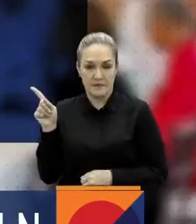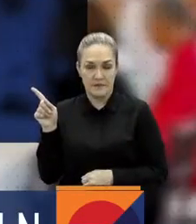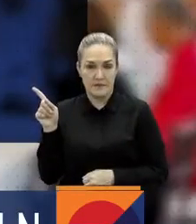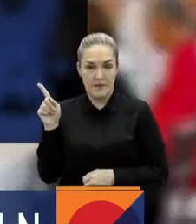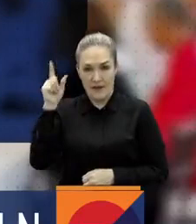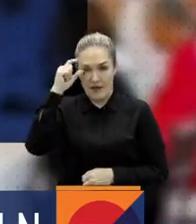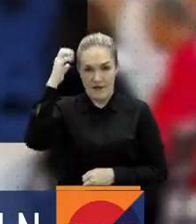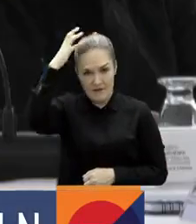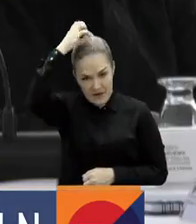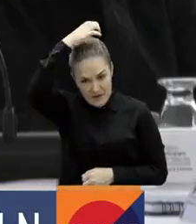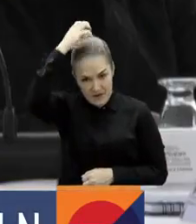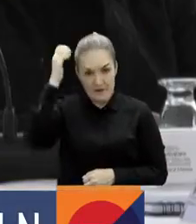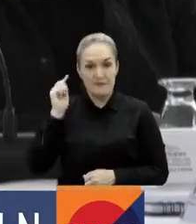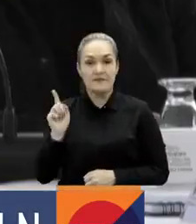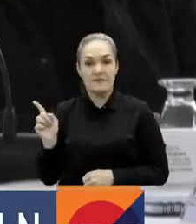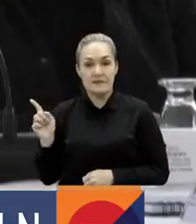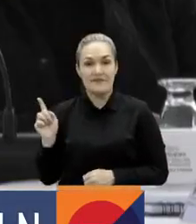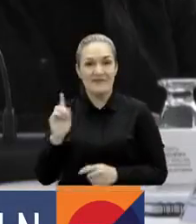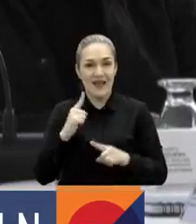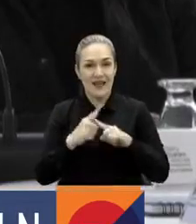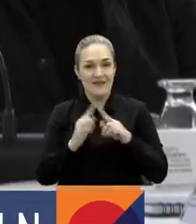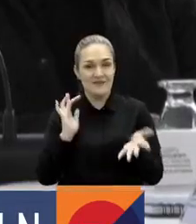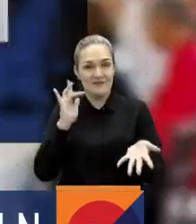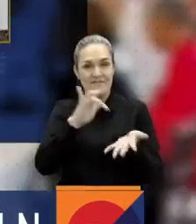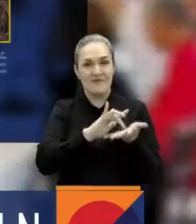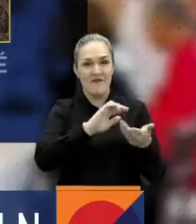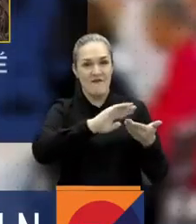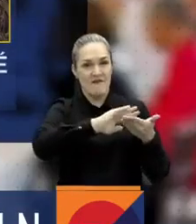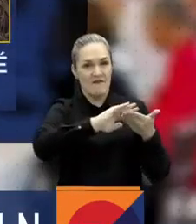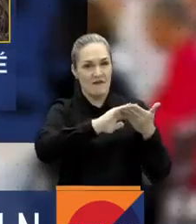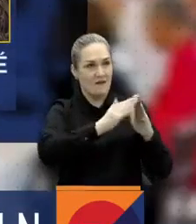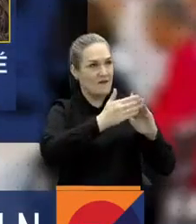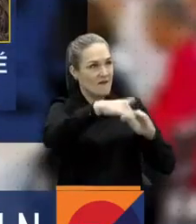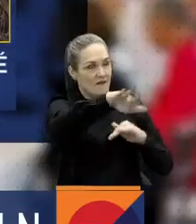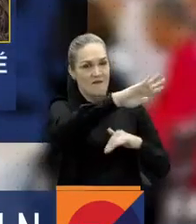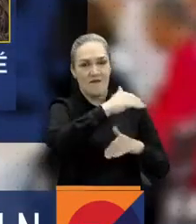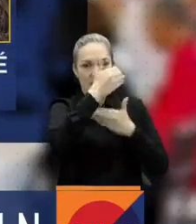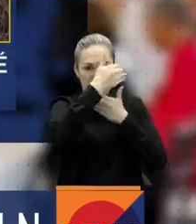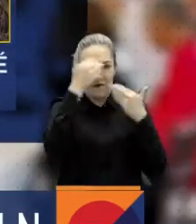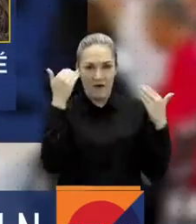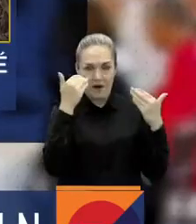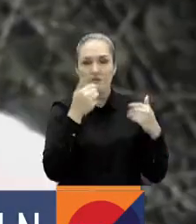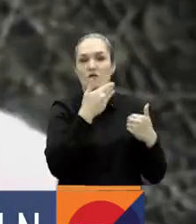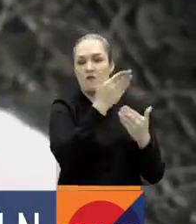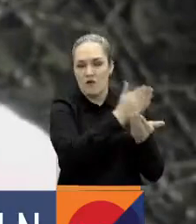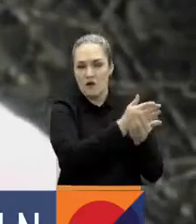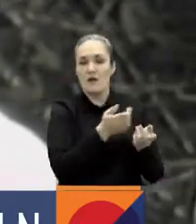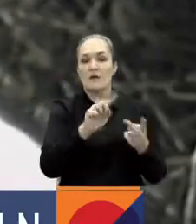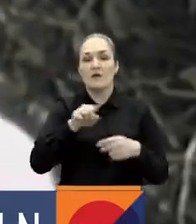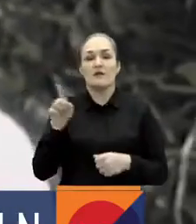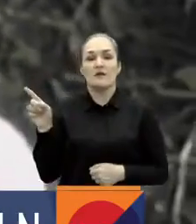EL NUESTRO . NUESTRA CONFIRMADO LOS OTROS NOMBRES DEL EQUIPO NEGOCIADOR DEL GOBIERNOENENENENENENENENENE LOS SENADORES IVáNCECECECECECEPó